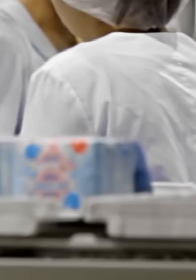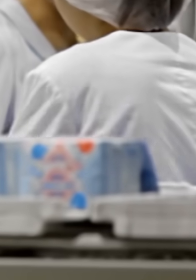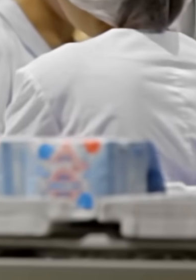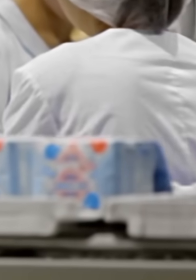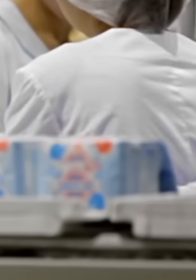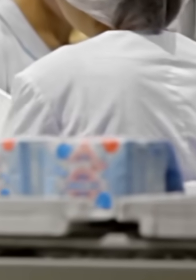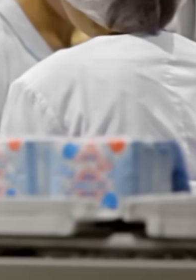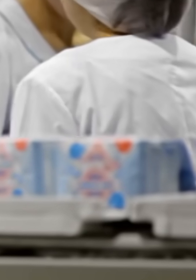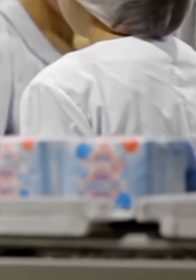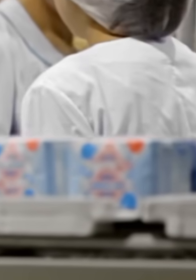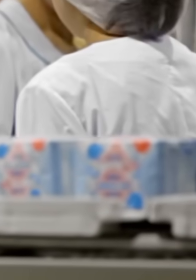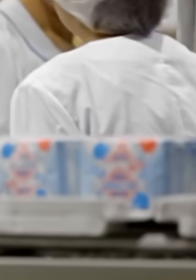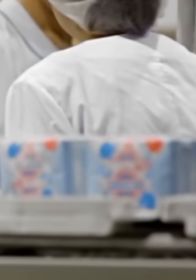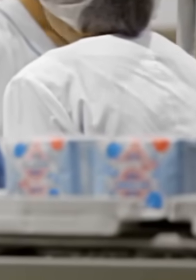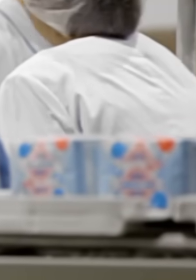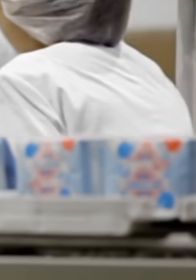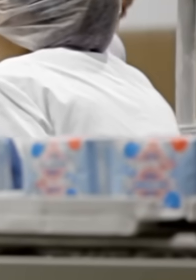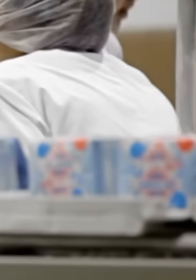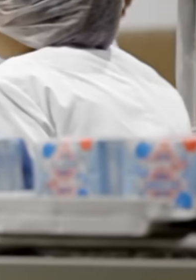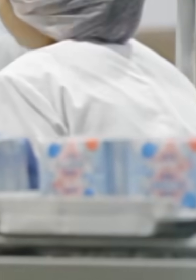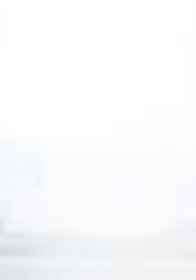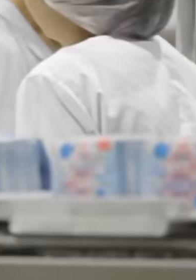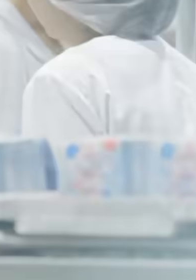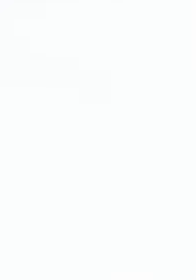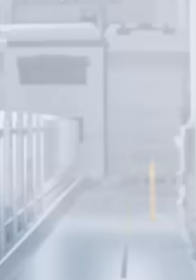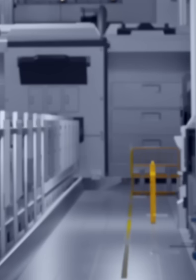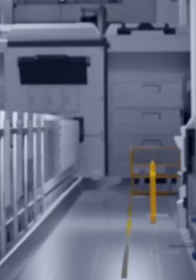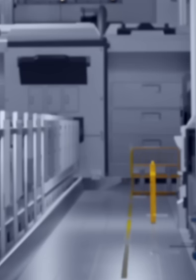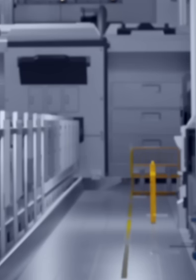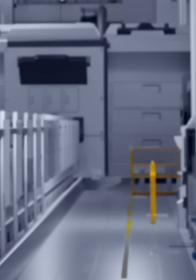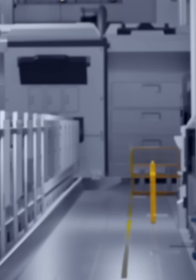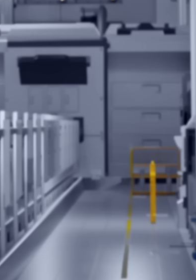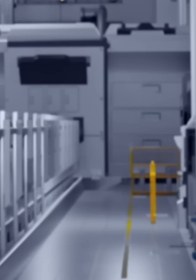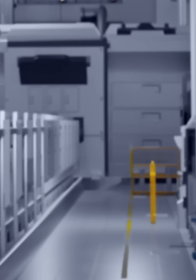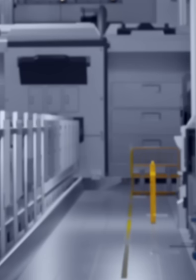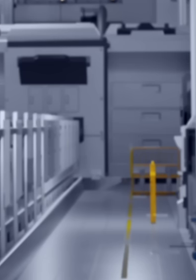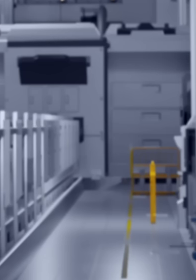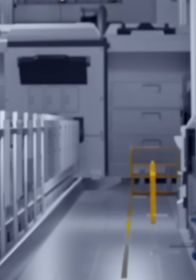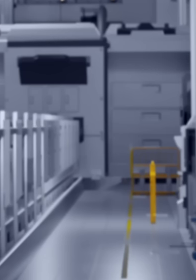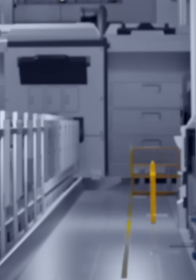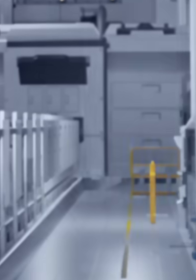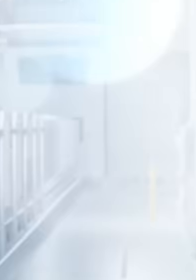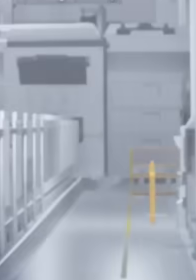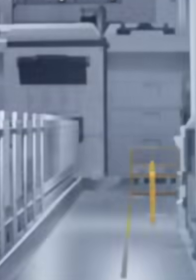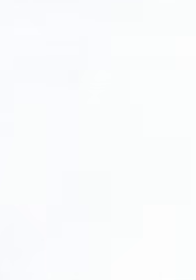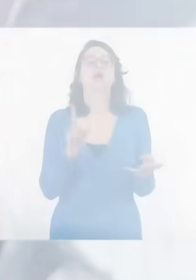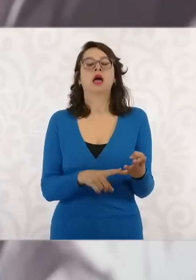todavía tiene pendientes por entregar 1.6 millones de medicamentos de este tipo. Aunque Eduardo Clark